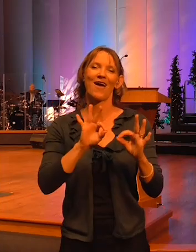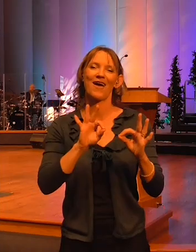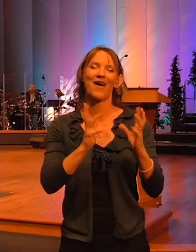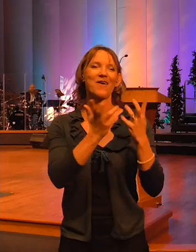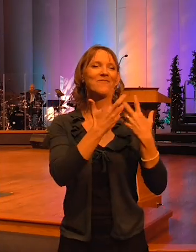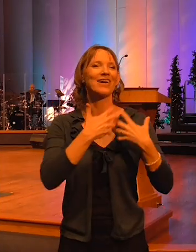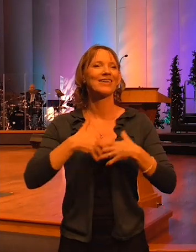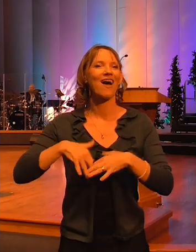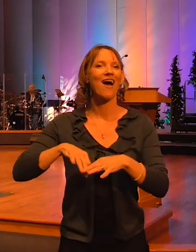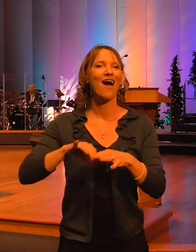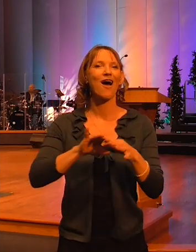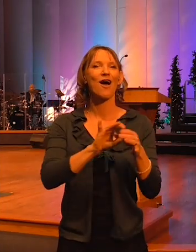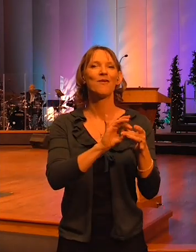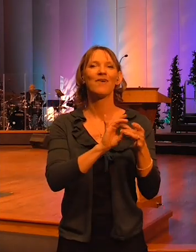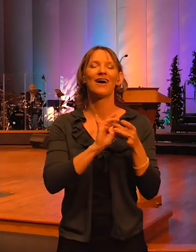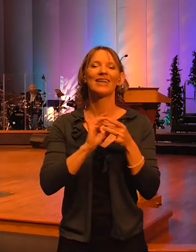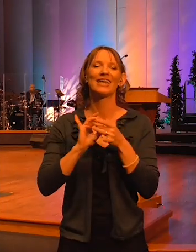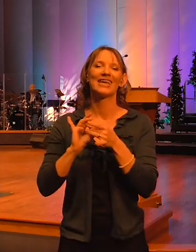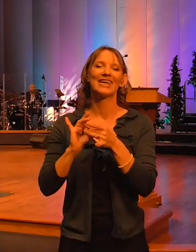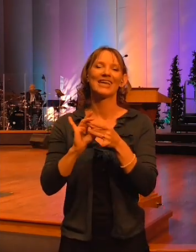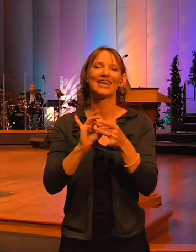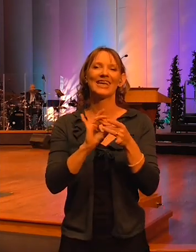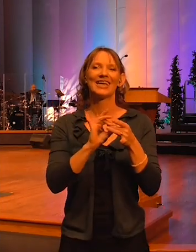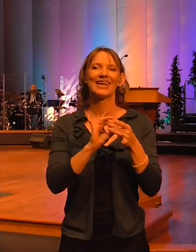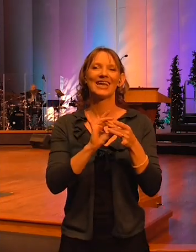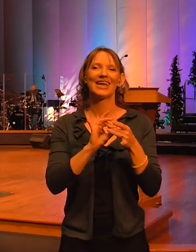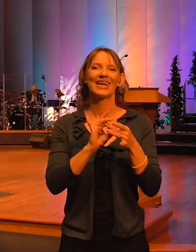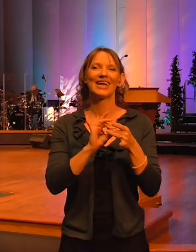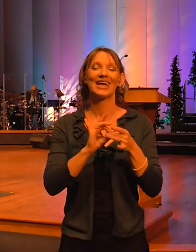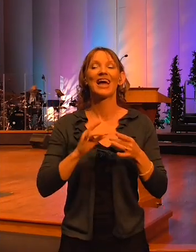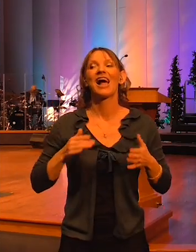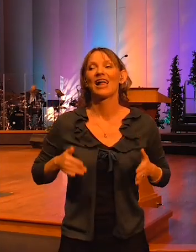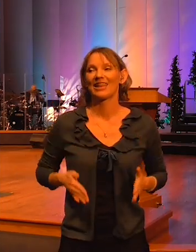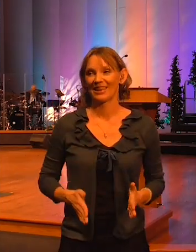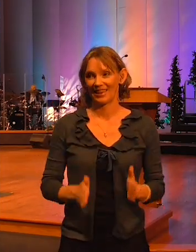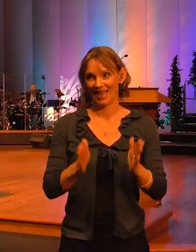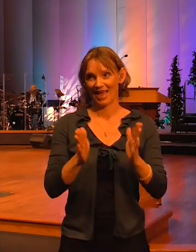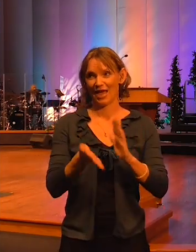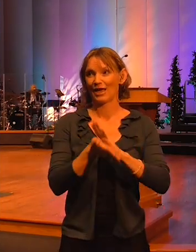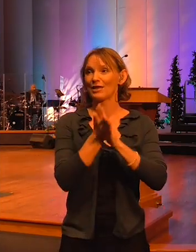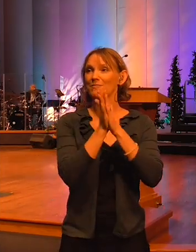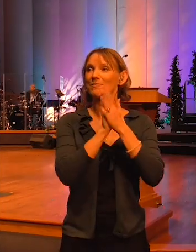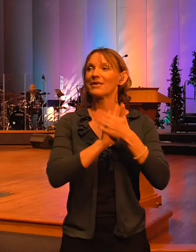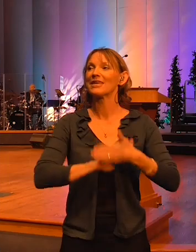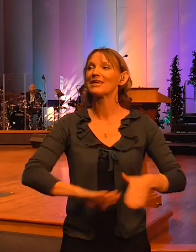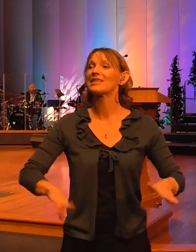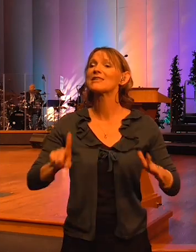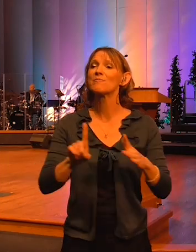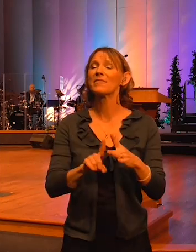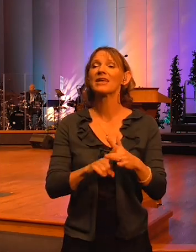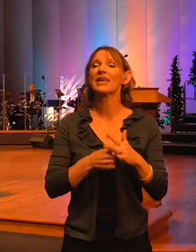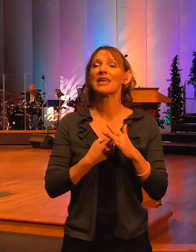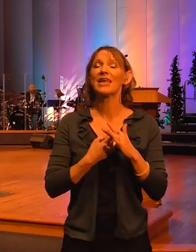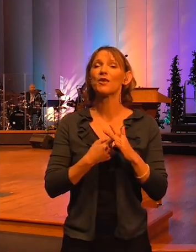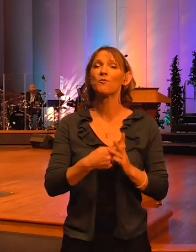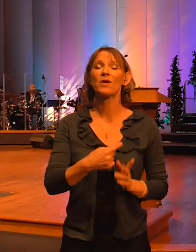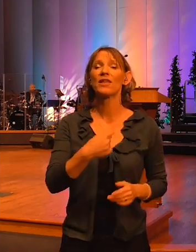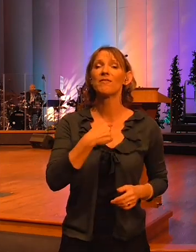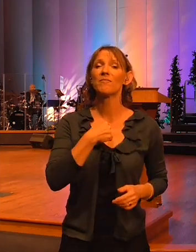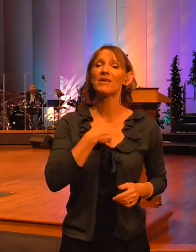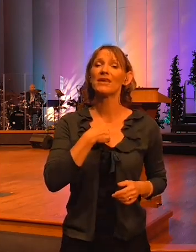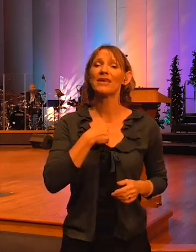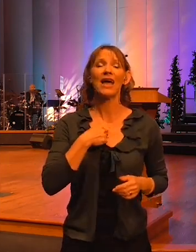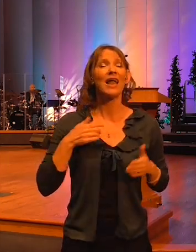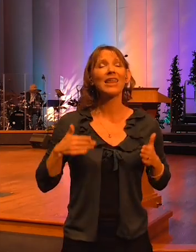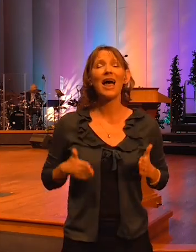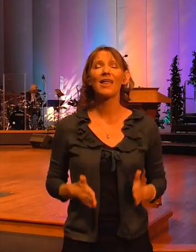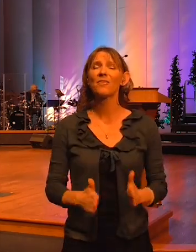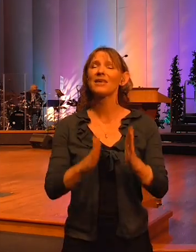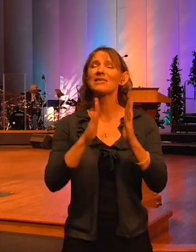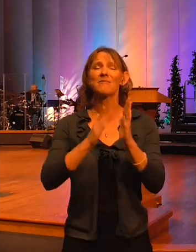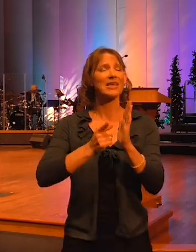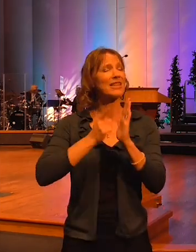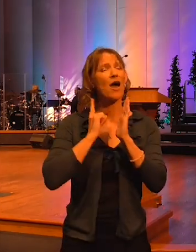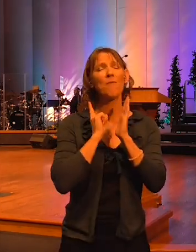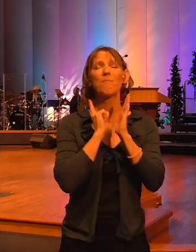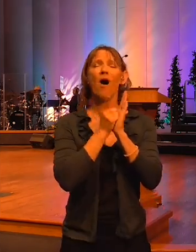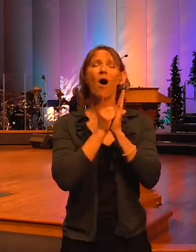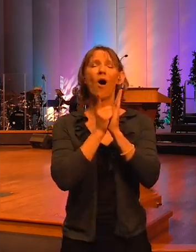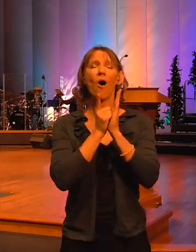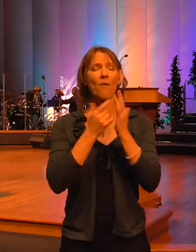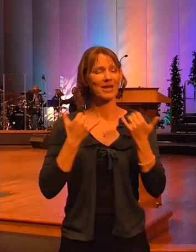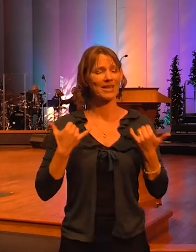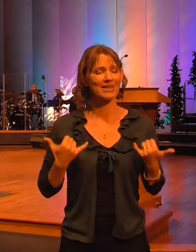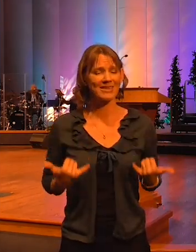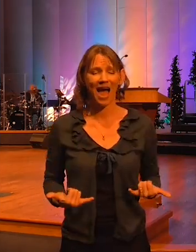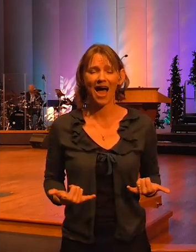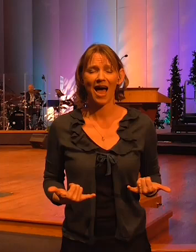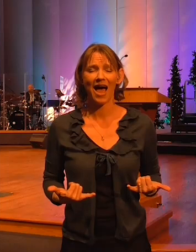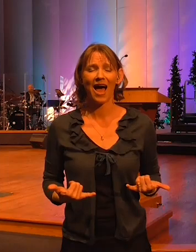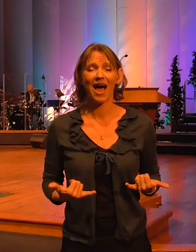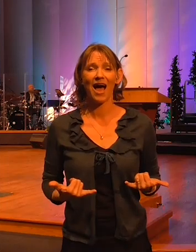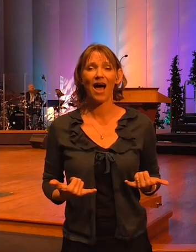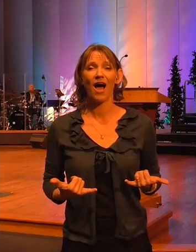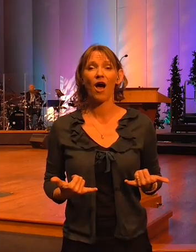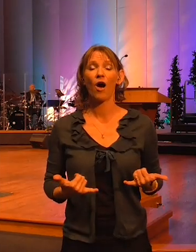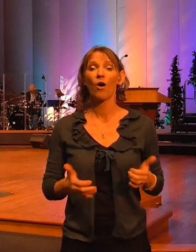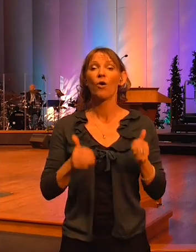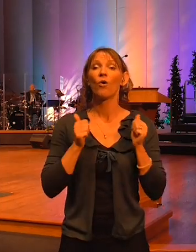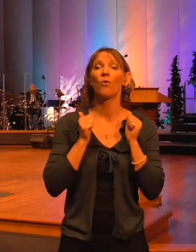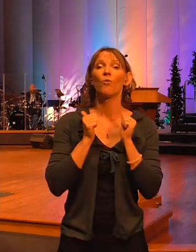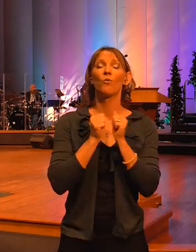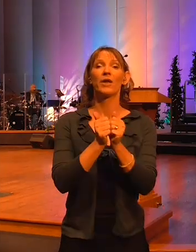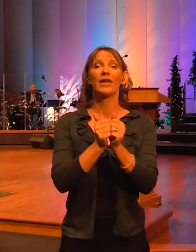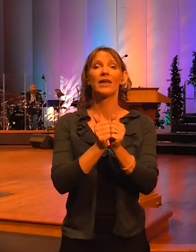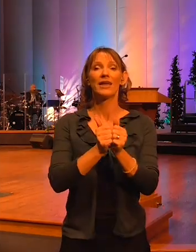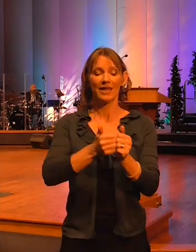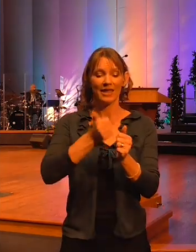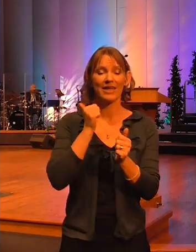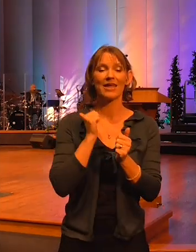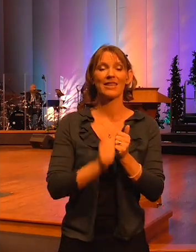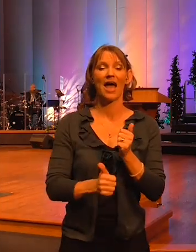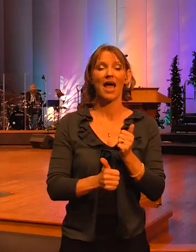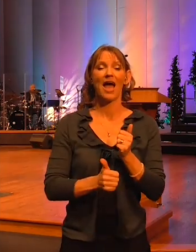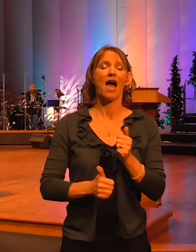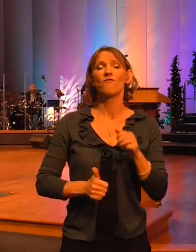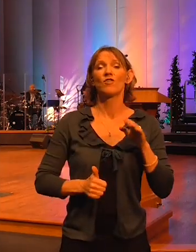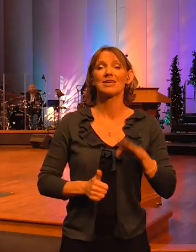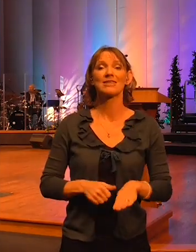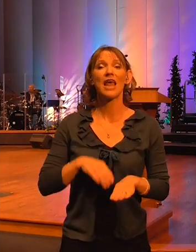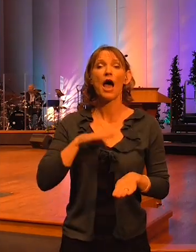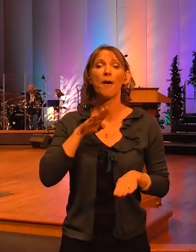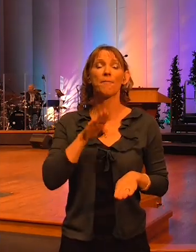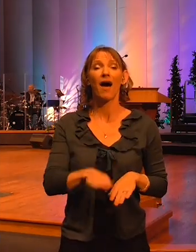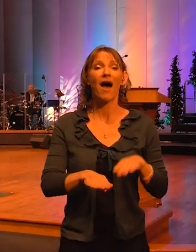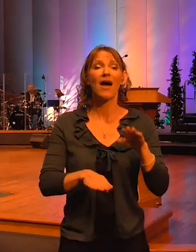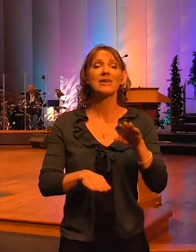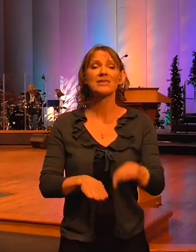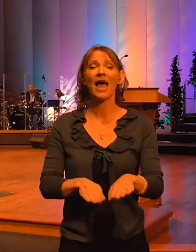Armonía, la paz comienza conmigo, deja que este sea un momento ahora con cada paso, deja que